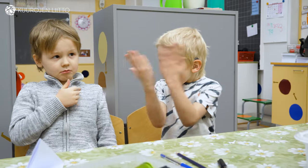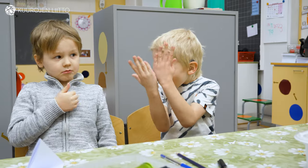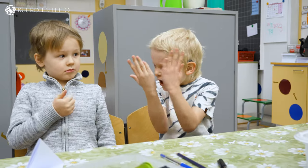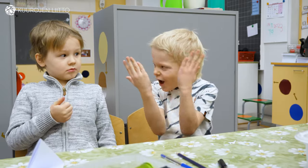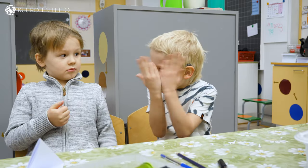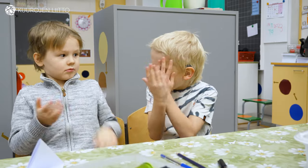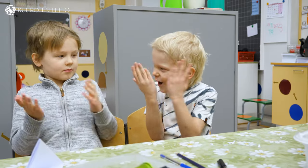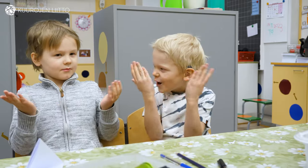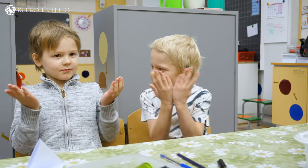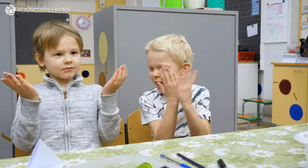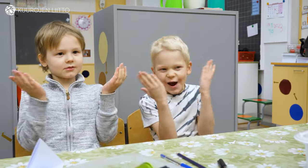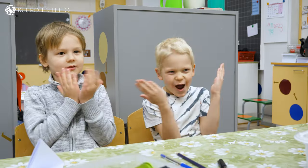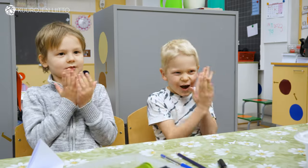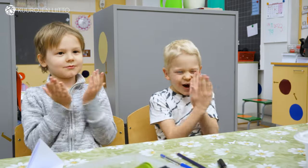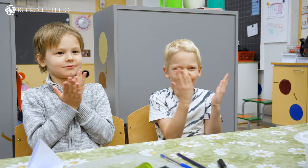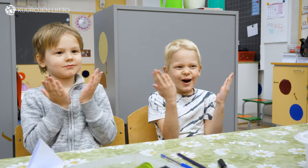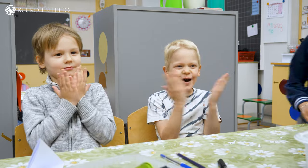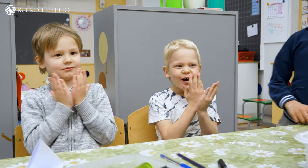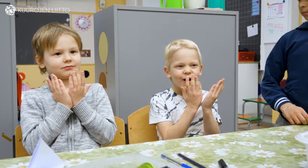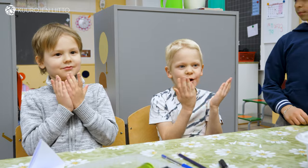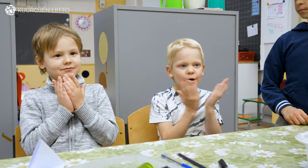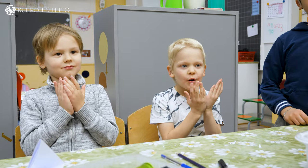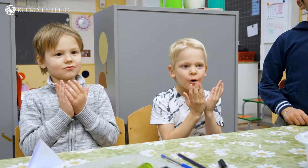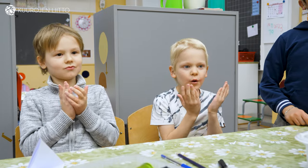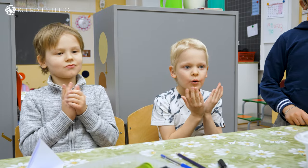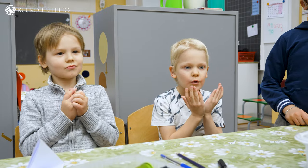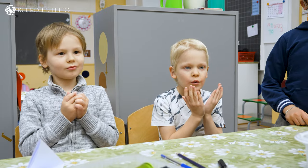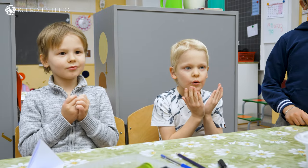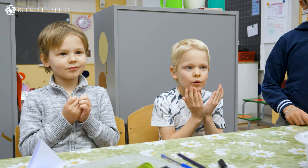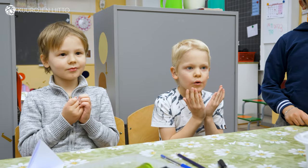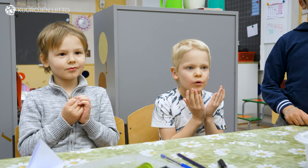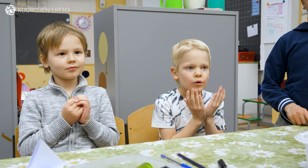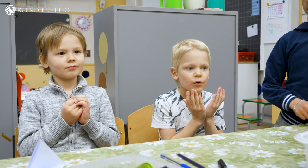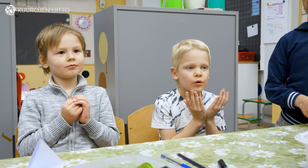Koulu! - Koulu.